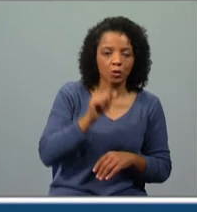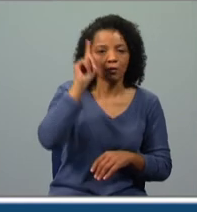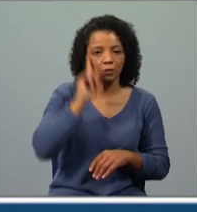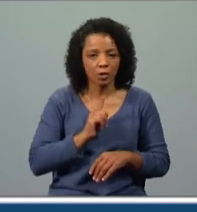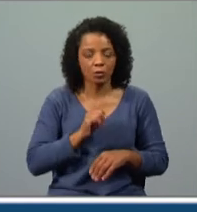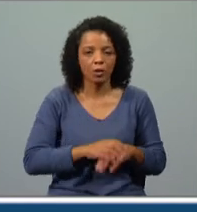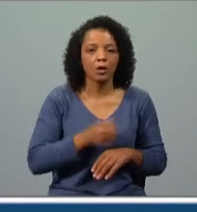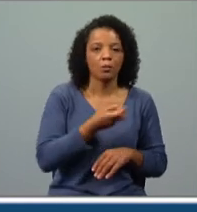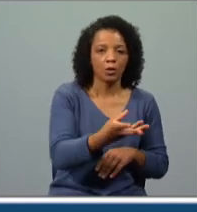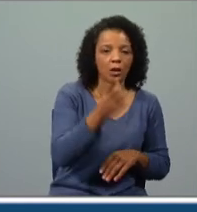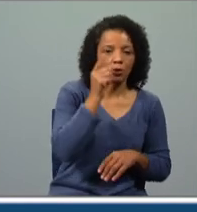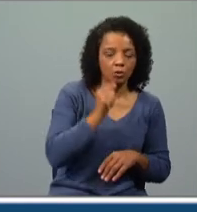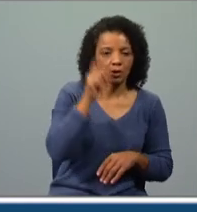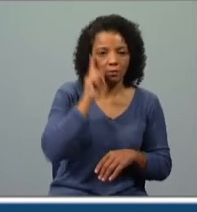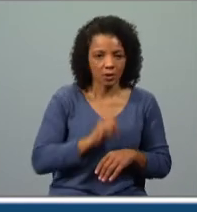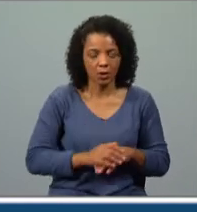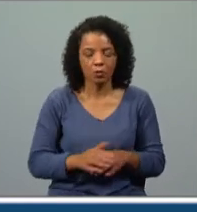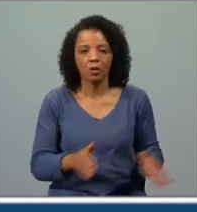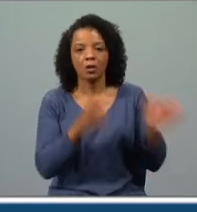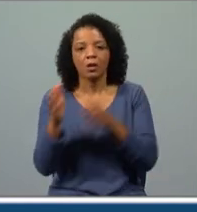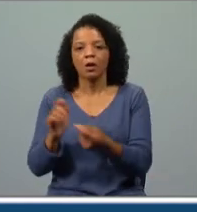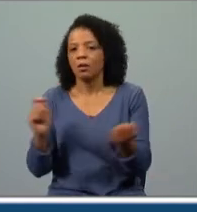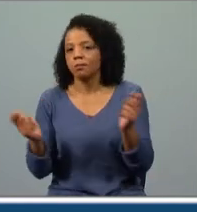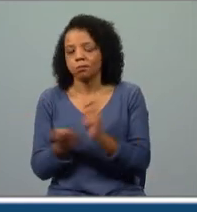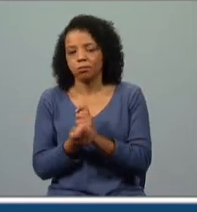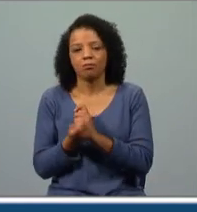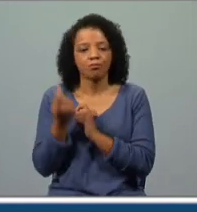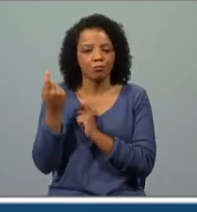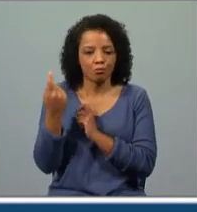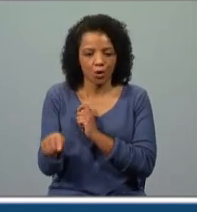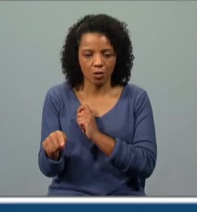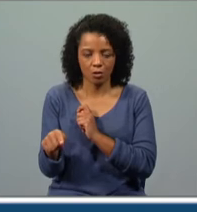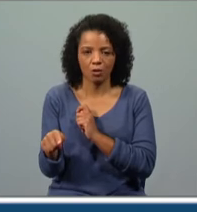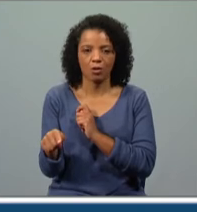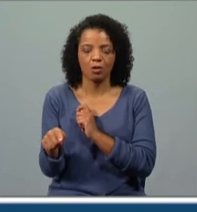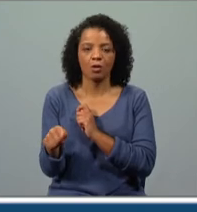plural masculino e feminino e os a variáveis só são utilizados a no 陽性和陰性複數和 a變量僅用於